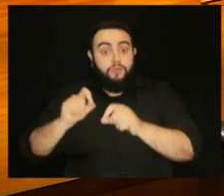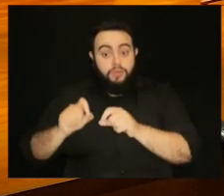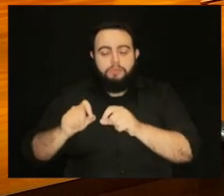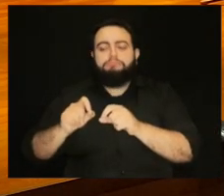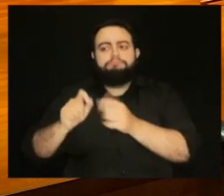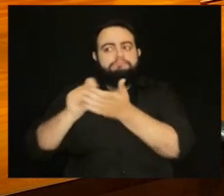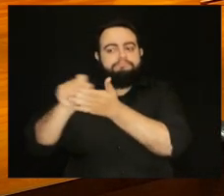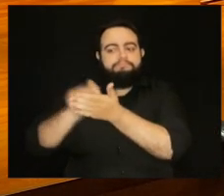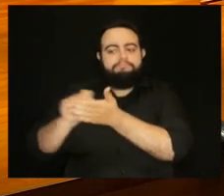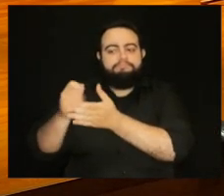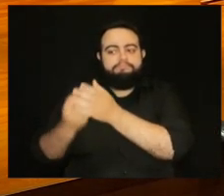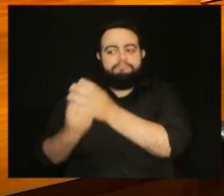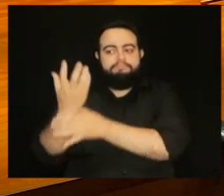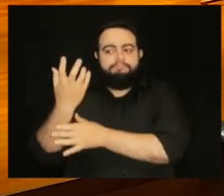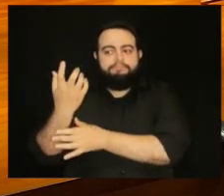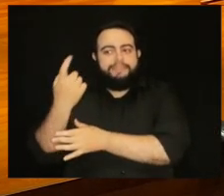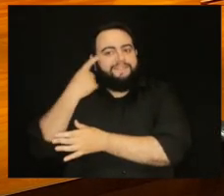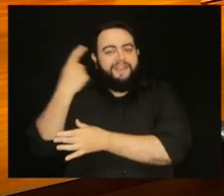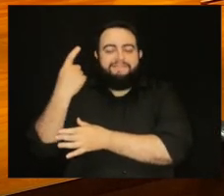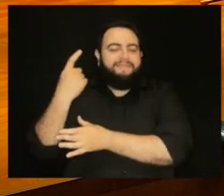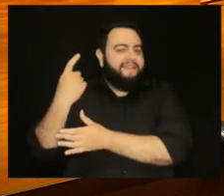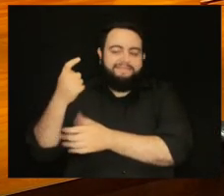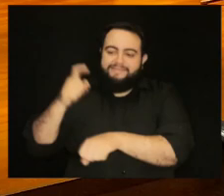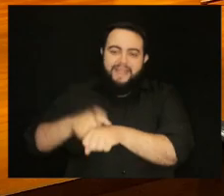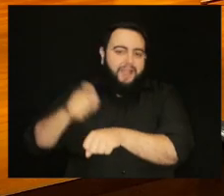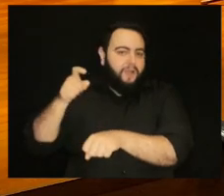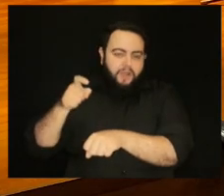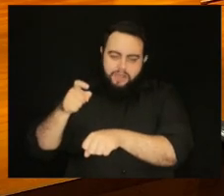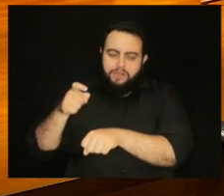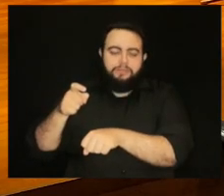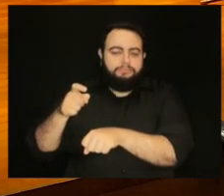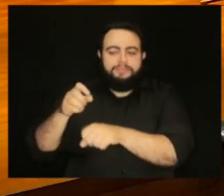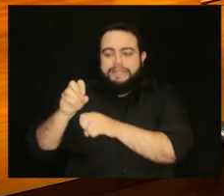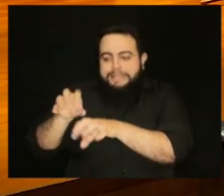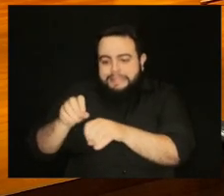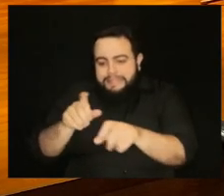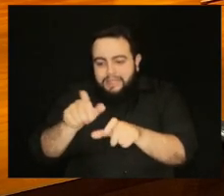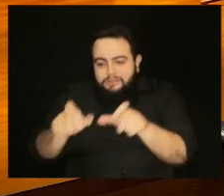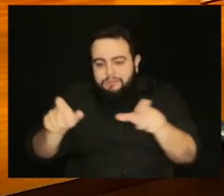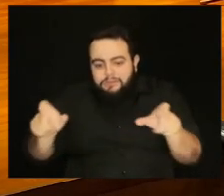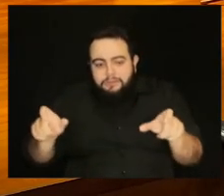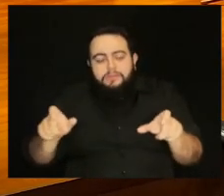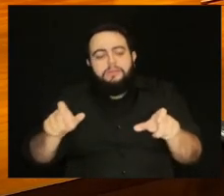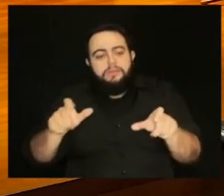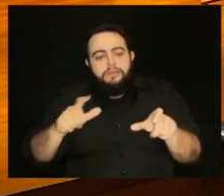um bloco e aí o outro compunha a resposta, aprendia a cantar e um cantava pro outro e depois elegiam